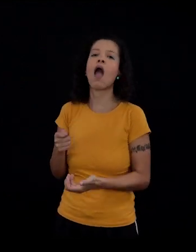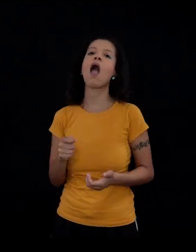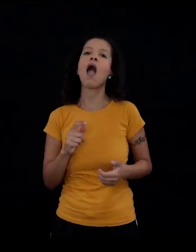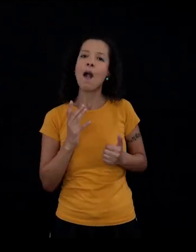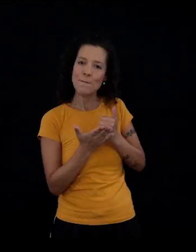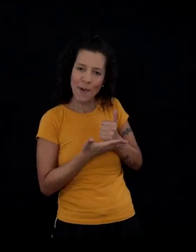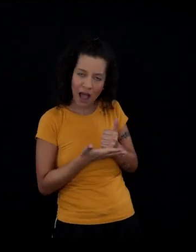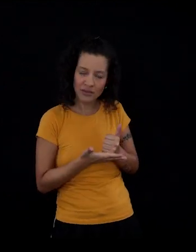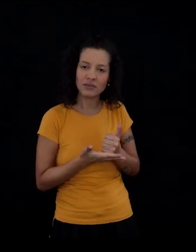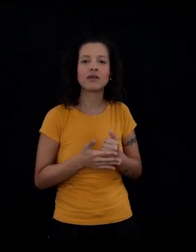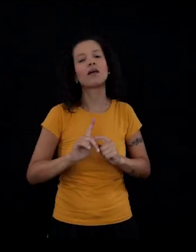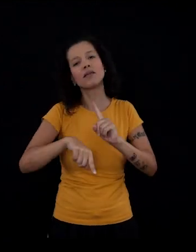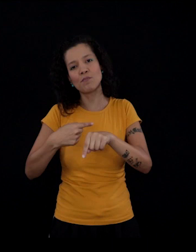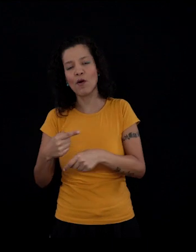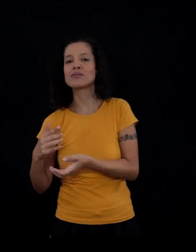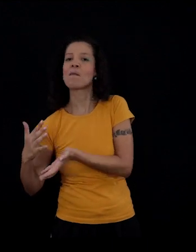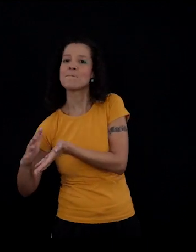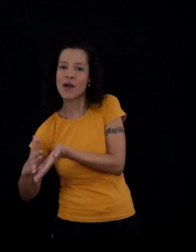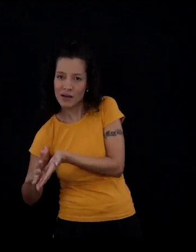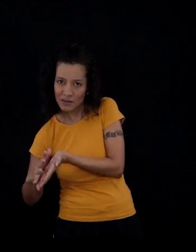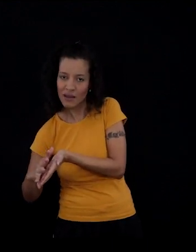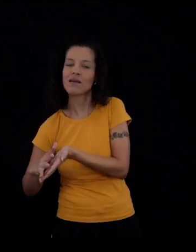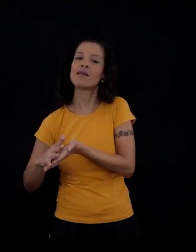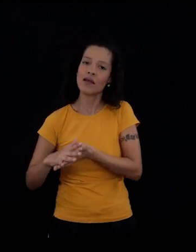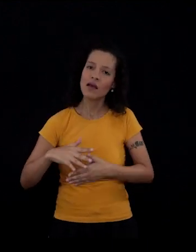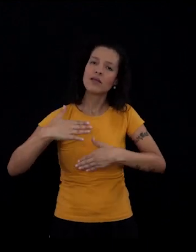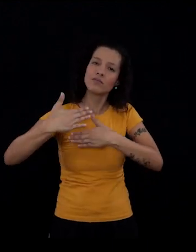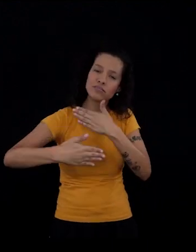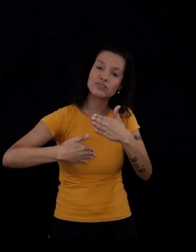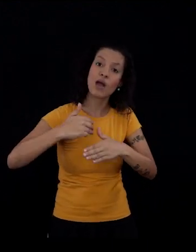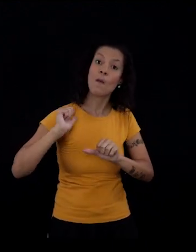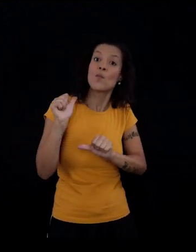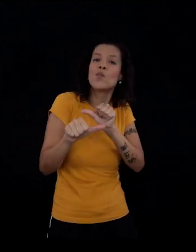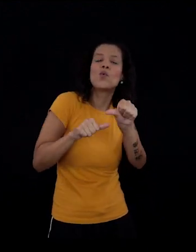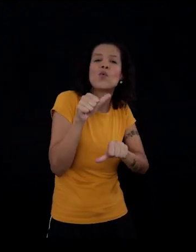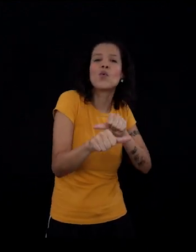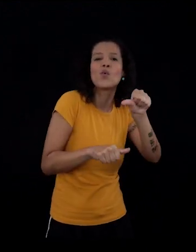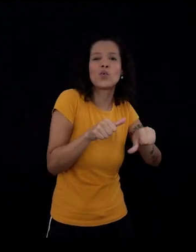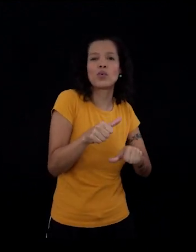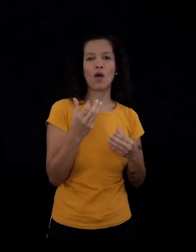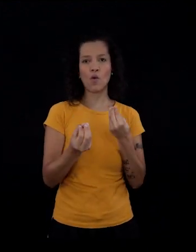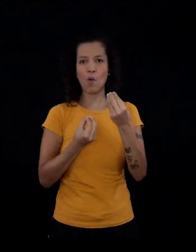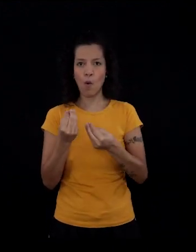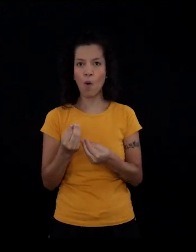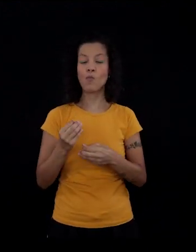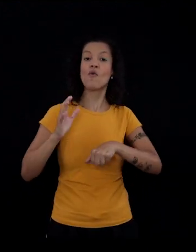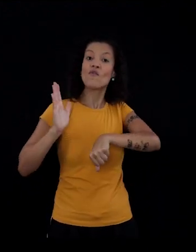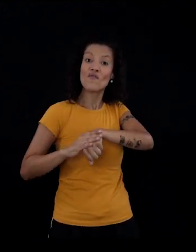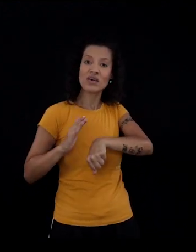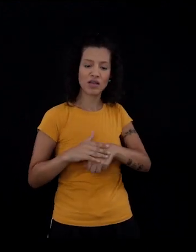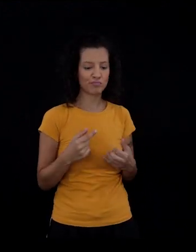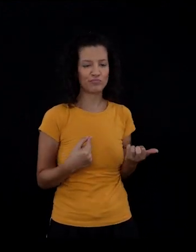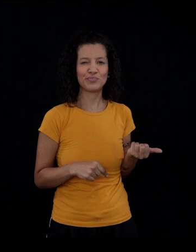depois começaram a fazer do pandeiro essa base. Então eles foram modificando a forma de construir esse banjo